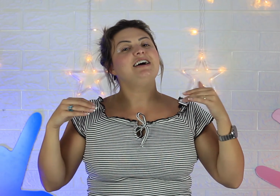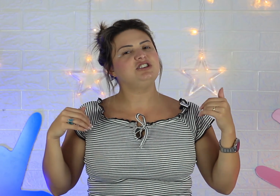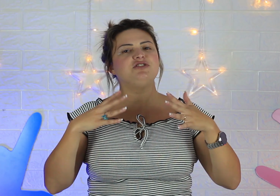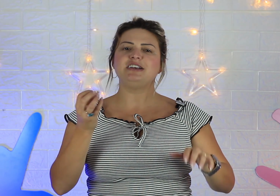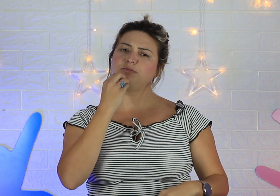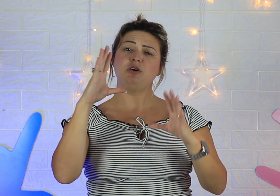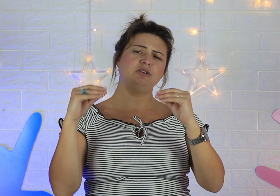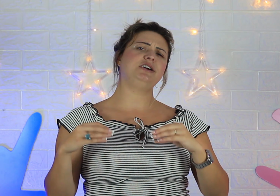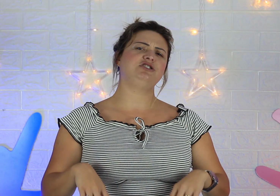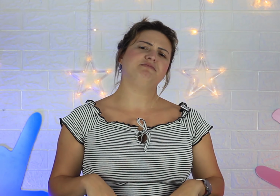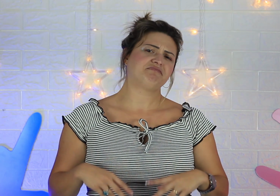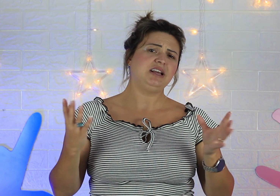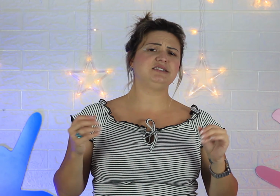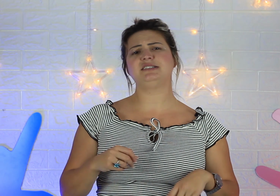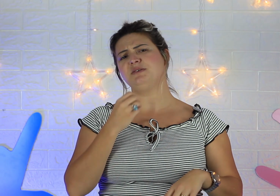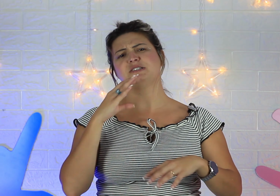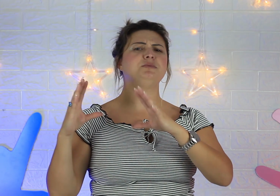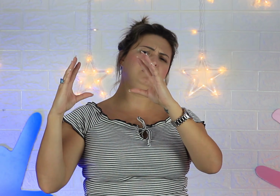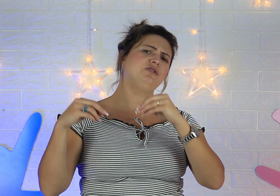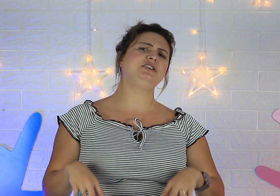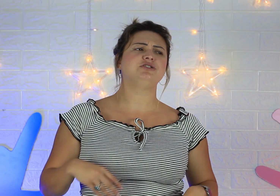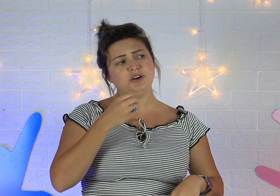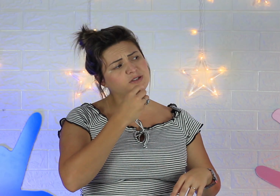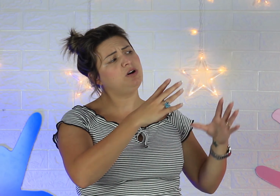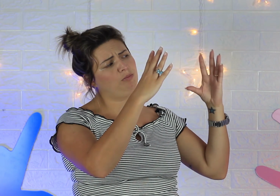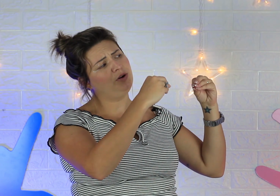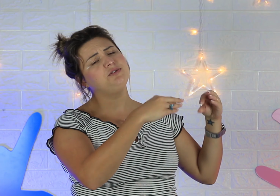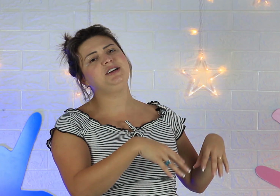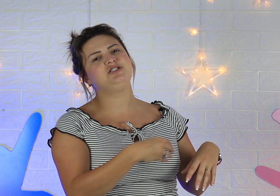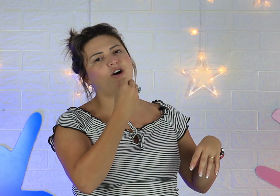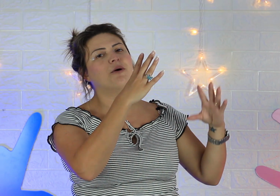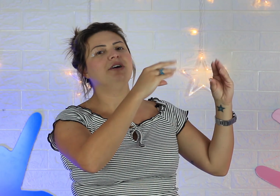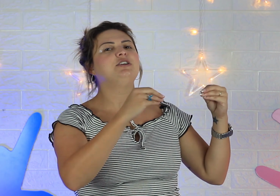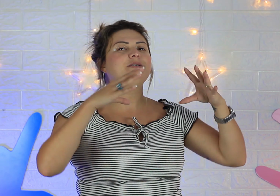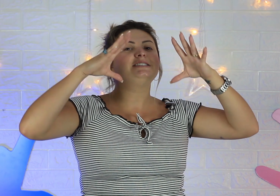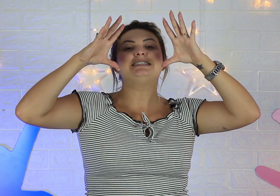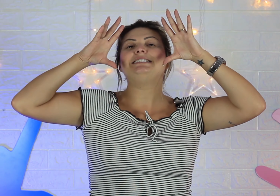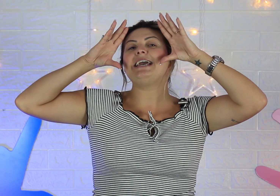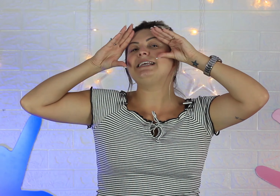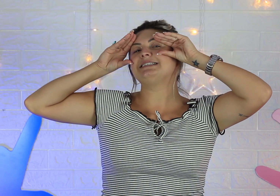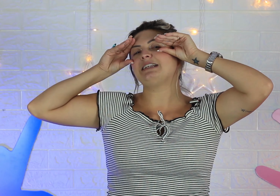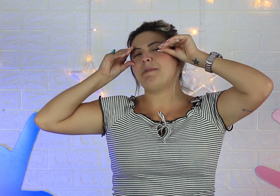né a gente faz um boa noite às vezes aqui mesmo boa noite Oi pessoal boa noite ó não precisa ser